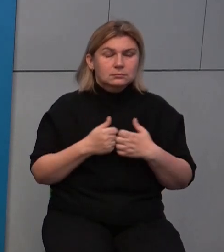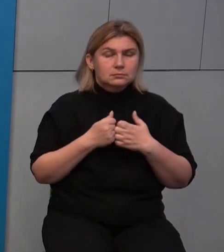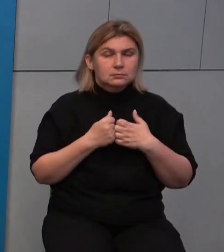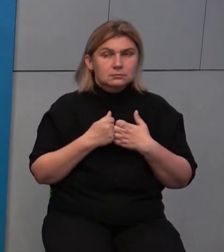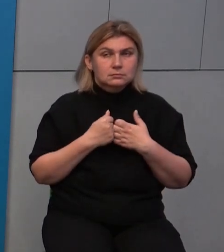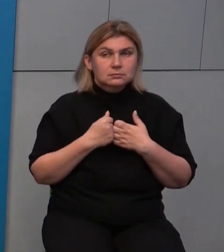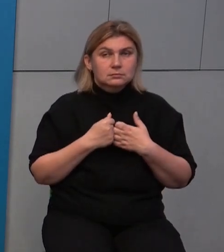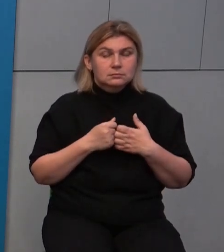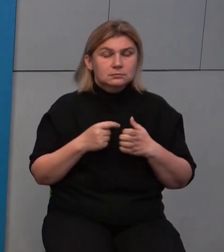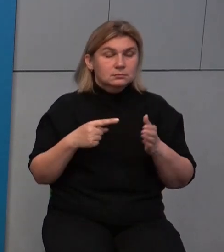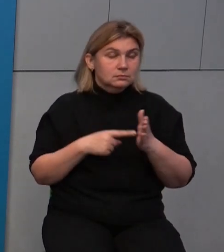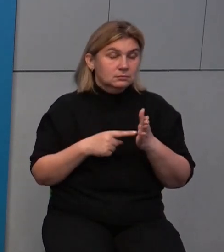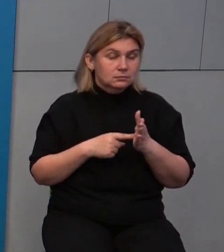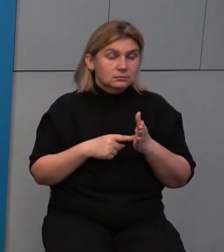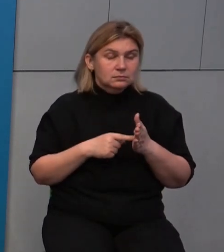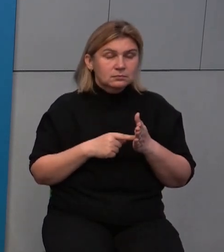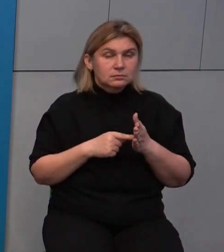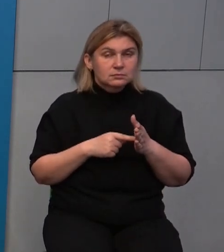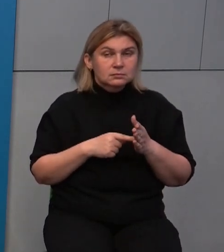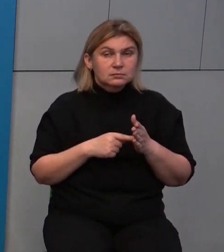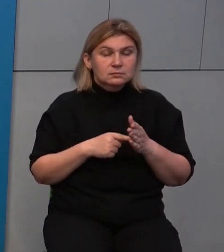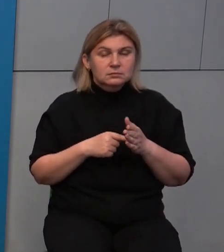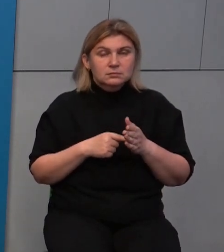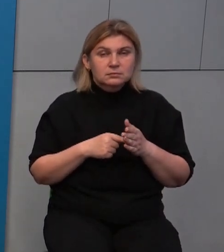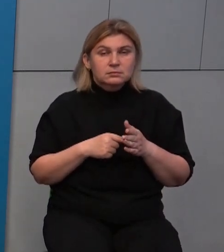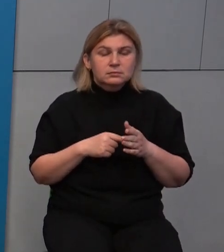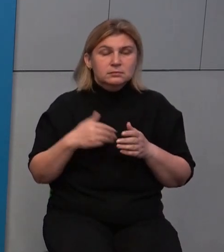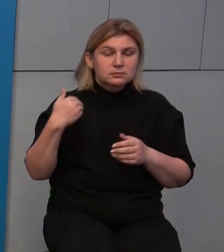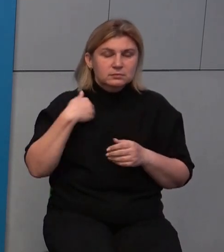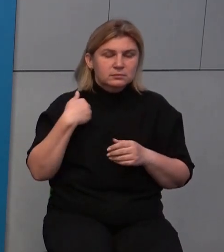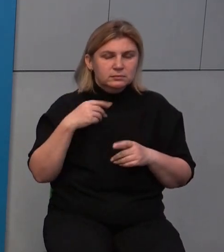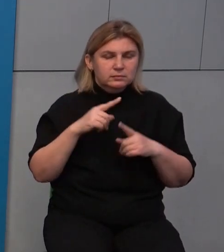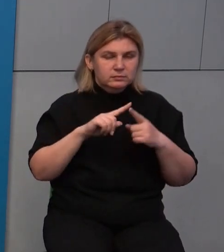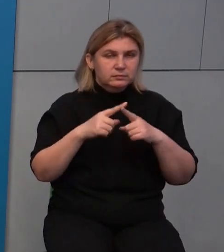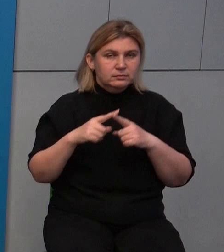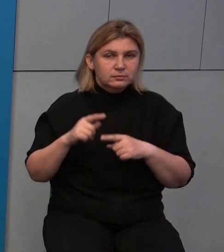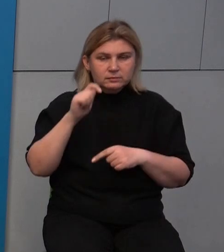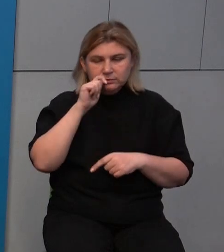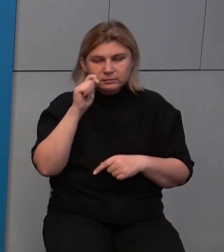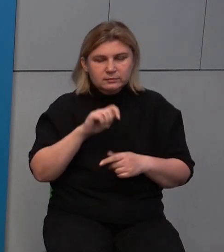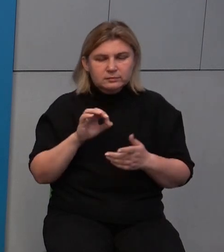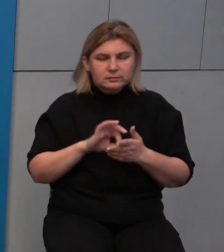Ona jest dostępna także po angielsku na pewno i po ukraińsku.